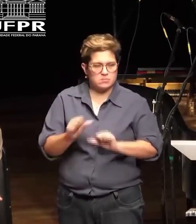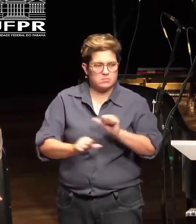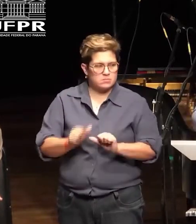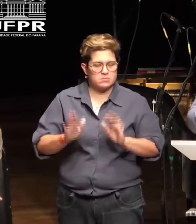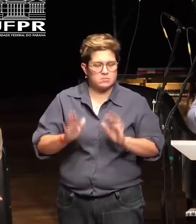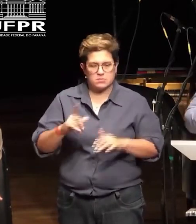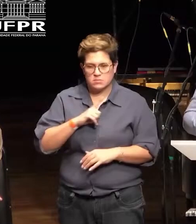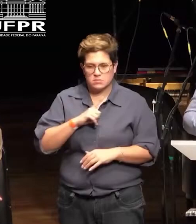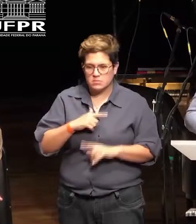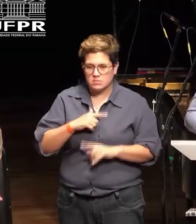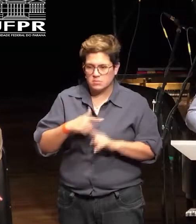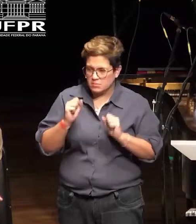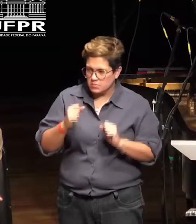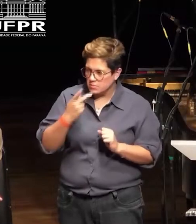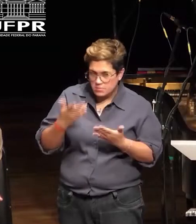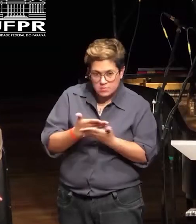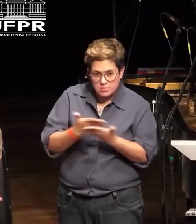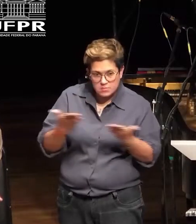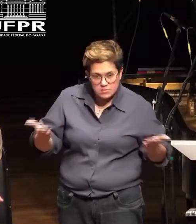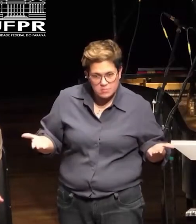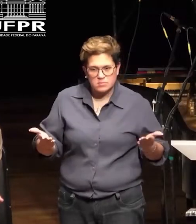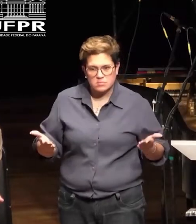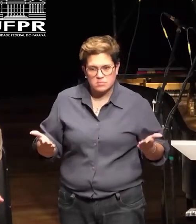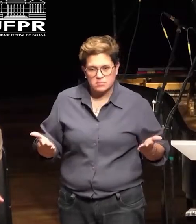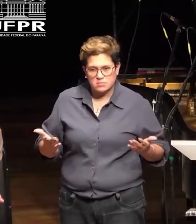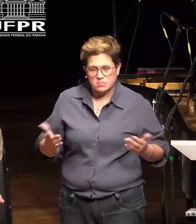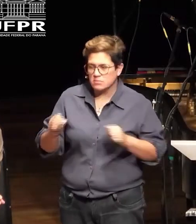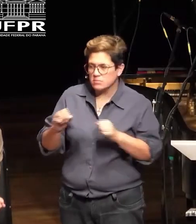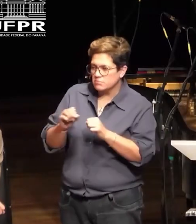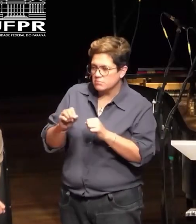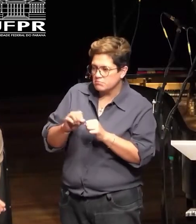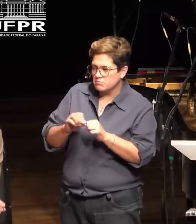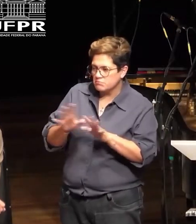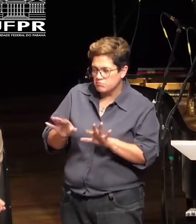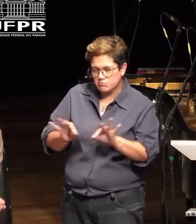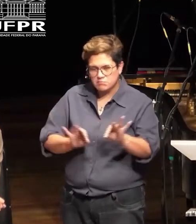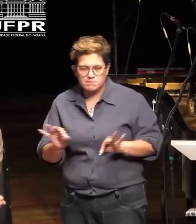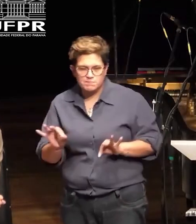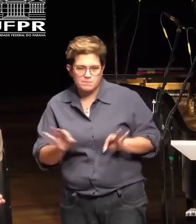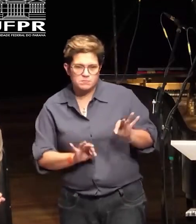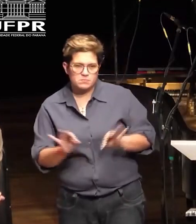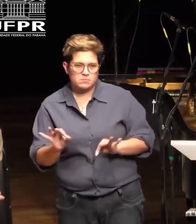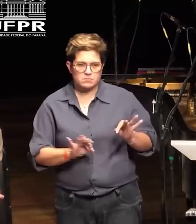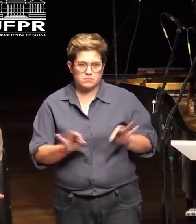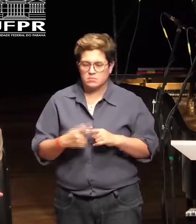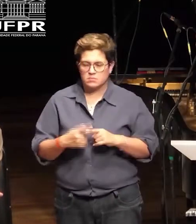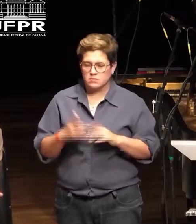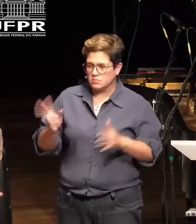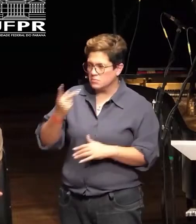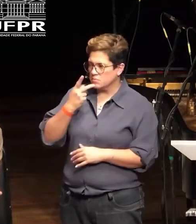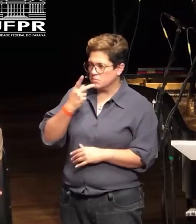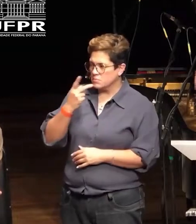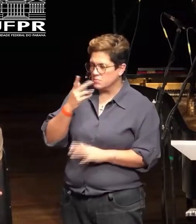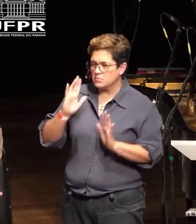Mas me permitam dizer um pouquinho por essa articulação, essa articulação, já que eu estou falando do clima e do solstício,